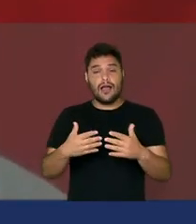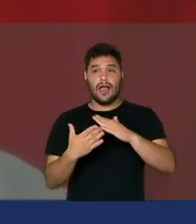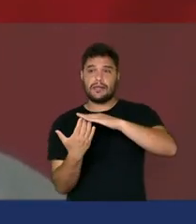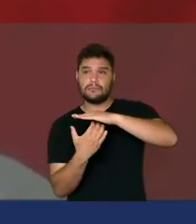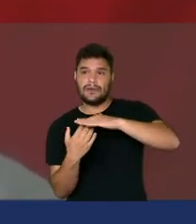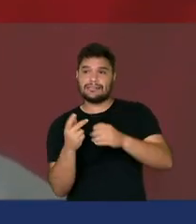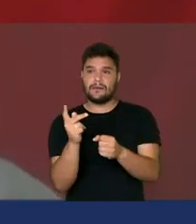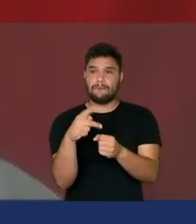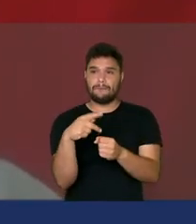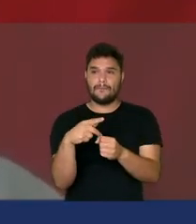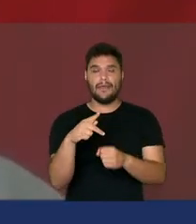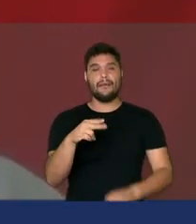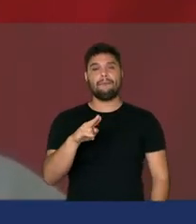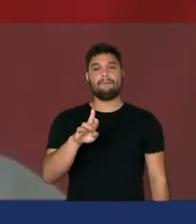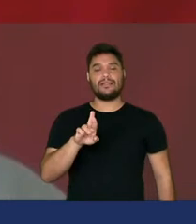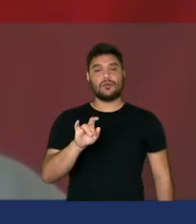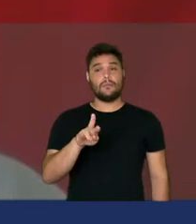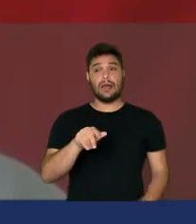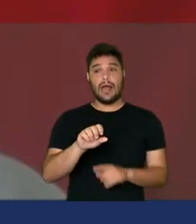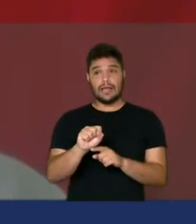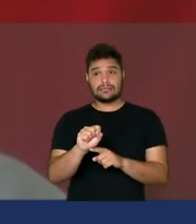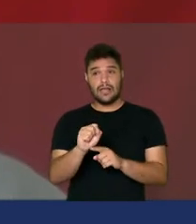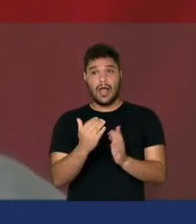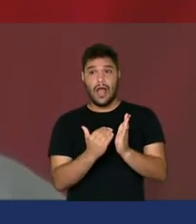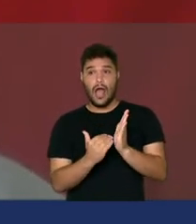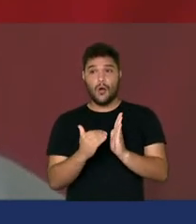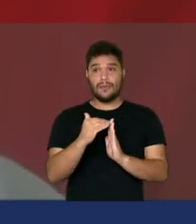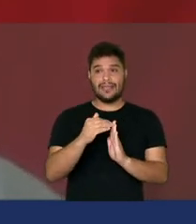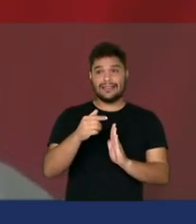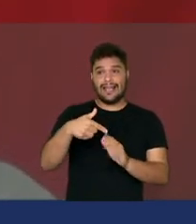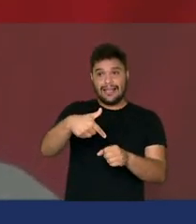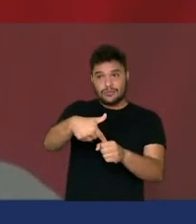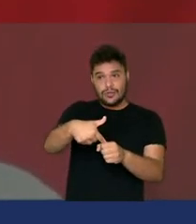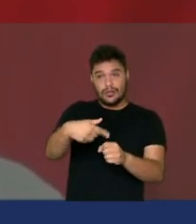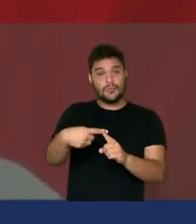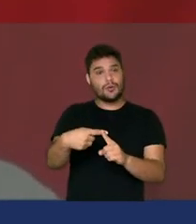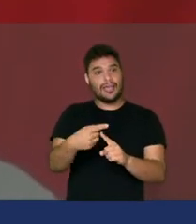EXPLICAR, SENHOR PRESIDENTE, QUE A PETROBRAS AUMENTA A GASOLINA PORQUE AUMENTOU O